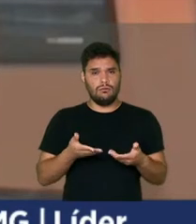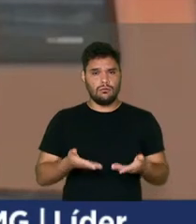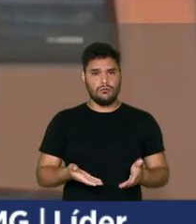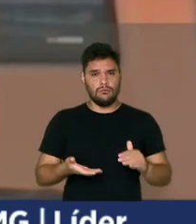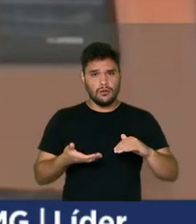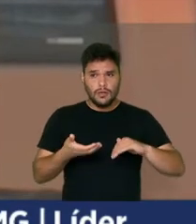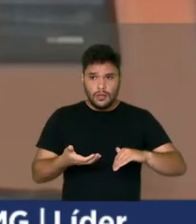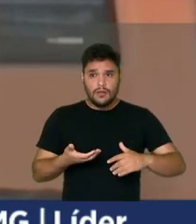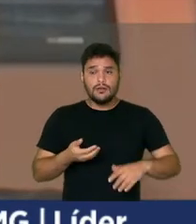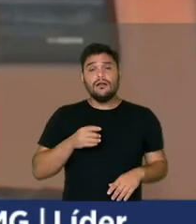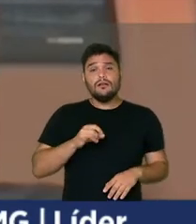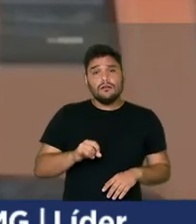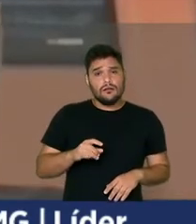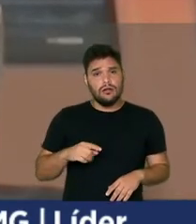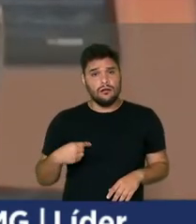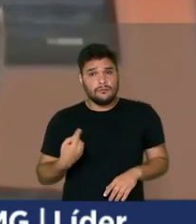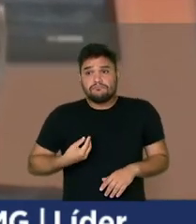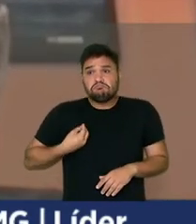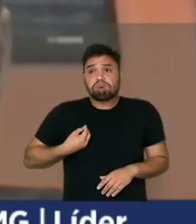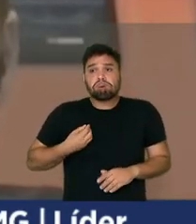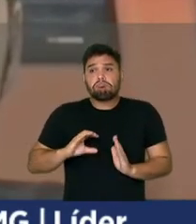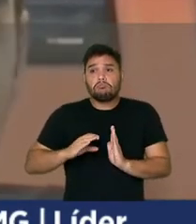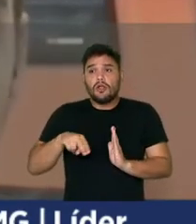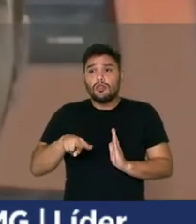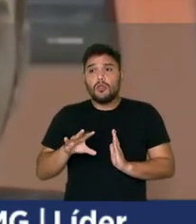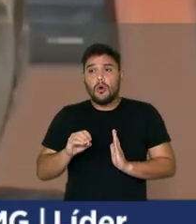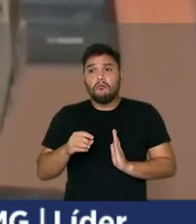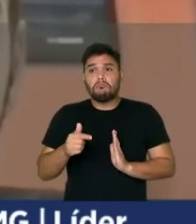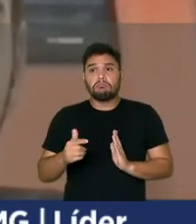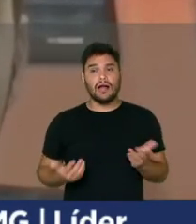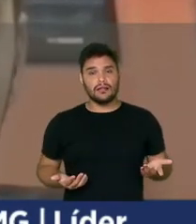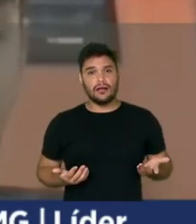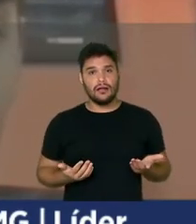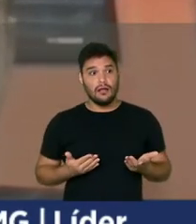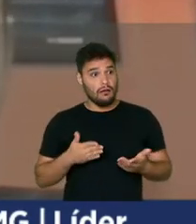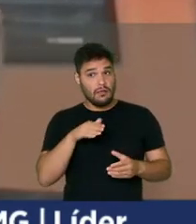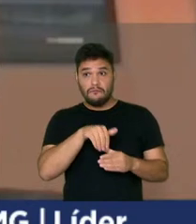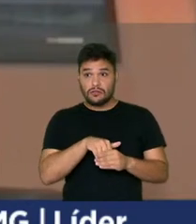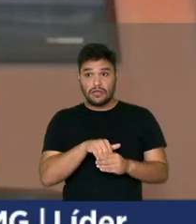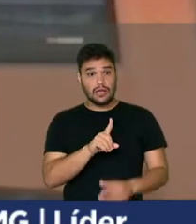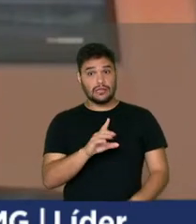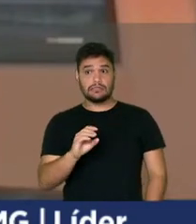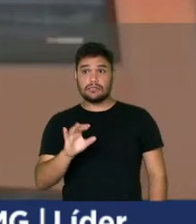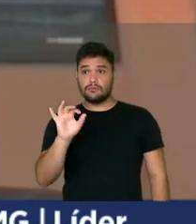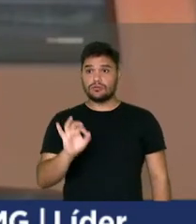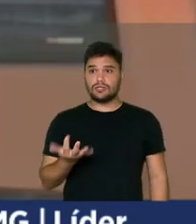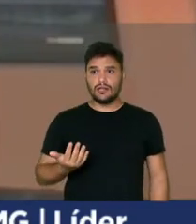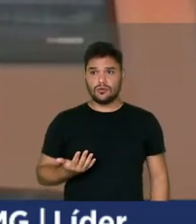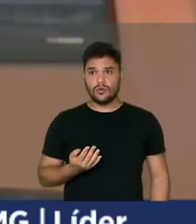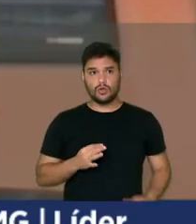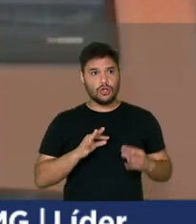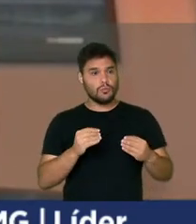PRONH PAULO GUSTAVO E ALDIR BLANC, MOSTRANDO A IMPORTÂNCIA QUE O PAPEL CUMPRE NESSE PROJETO, SE NÃO ESTIVÀSSEMOS AQUI, ESSE PROJETO SERIA VOTADO SEM